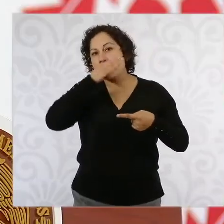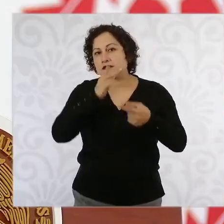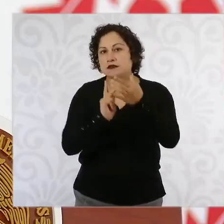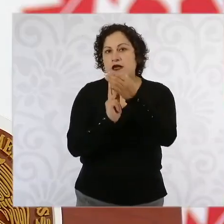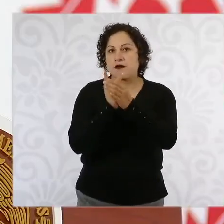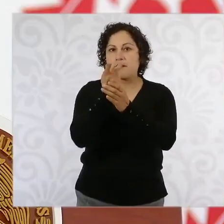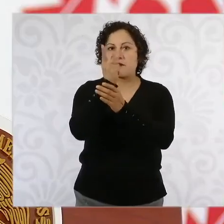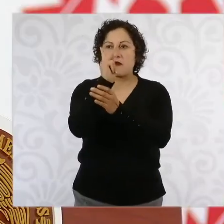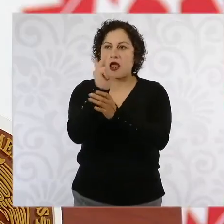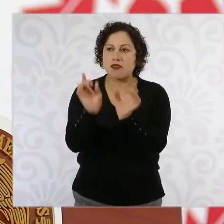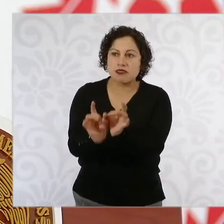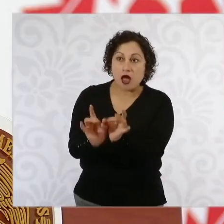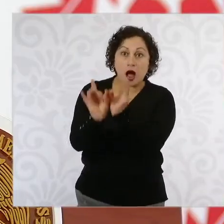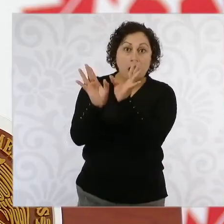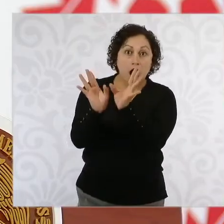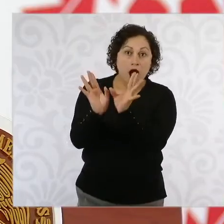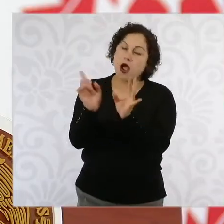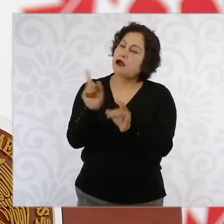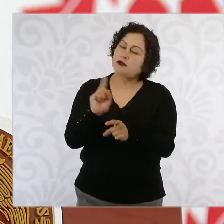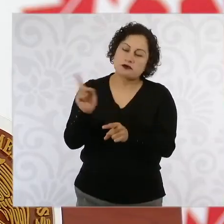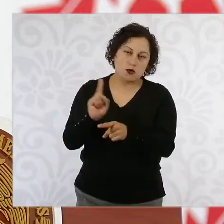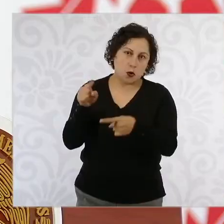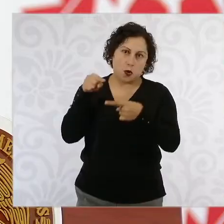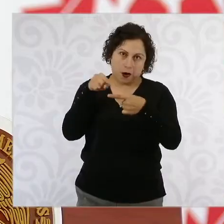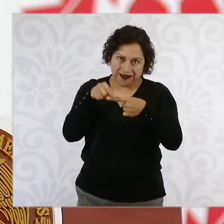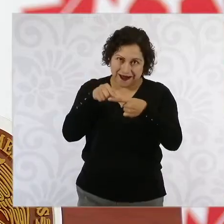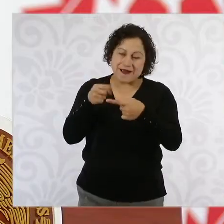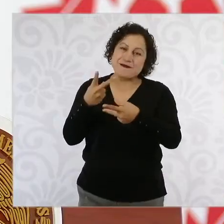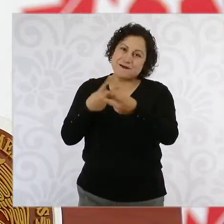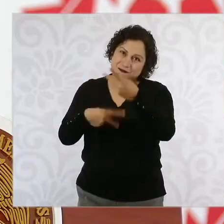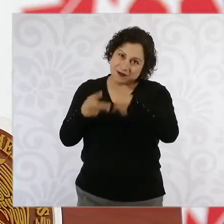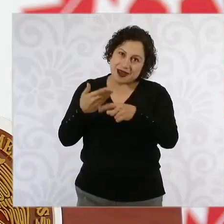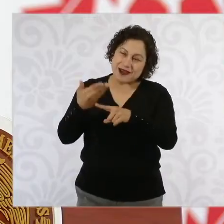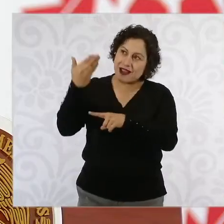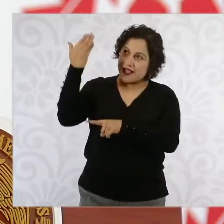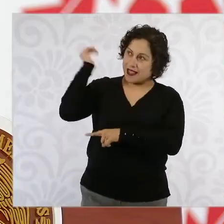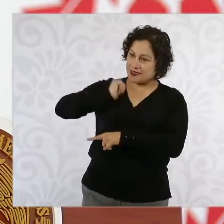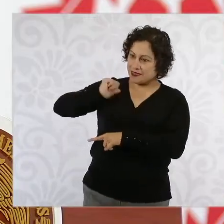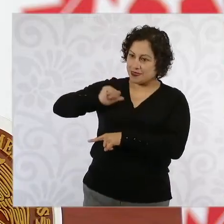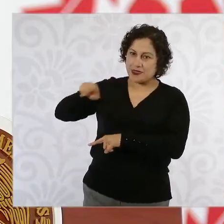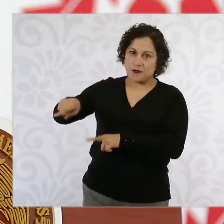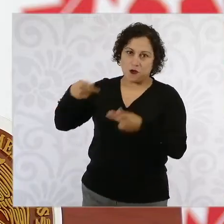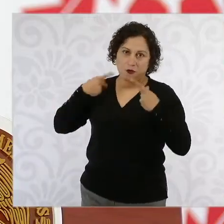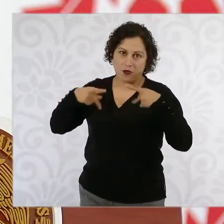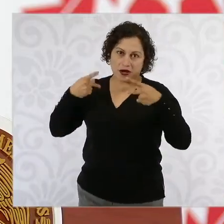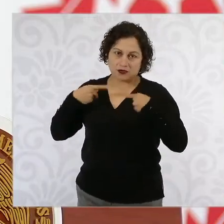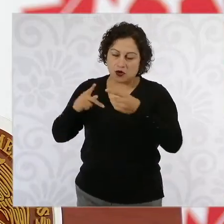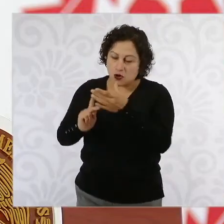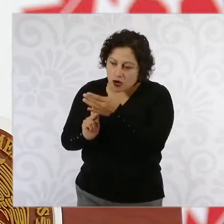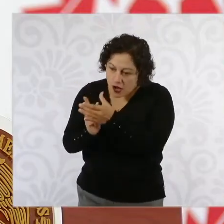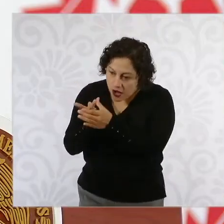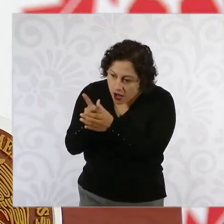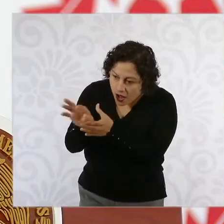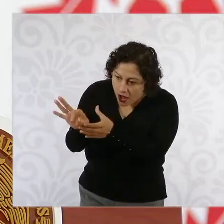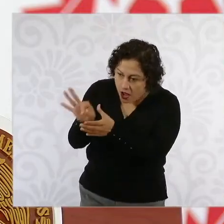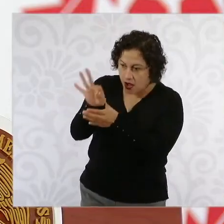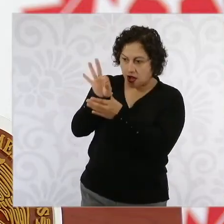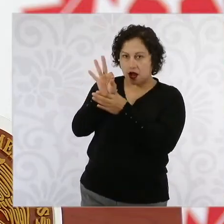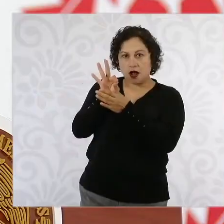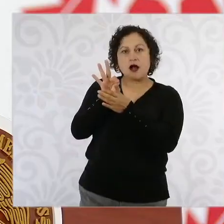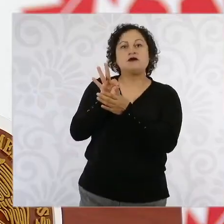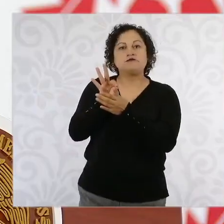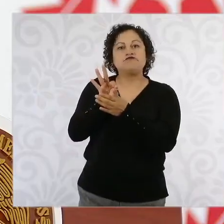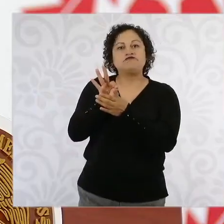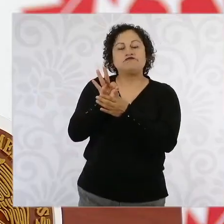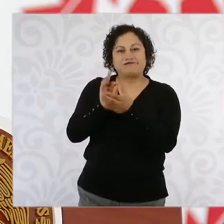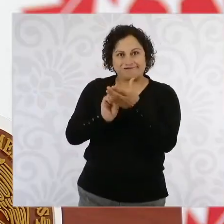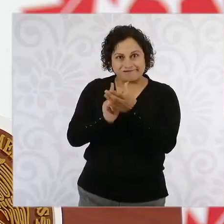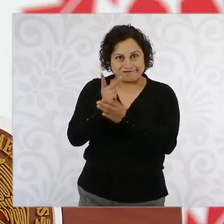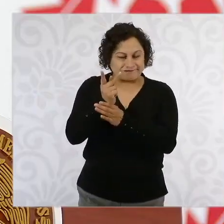una planta construida por el ser humano creada por los grupos humanos que poblaban esta parte